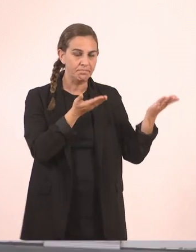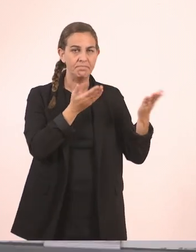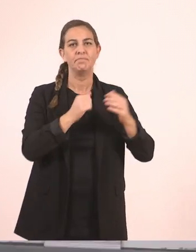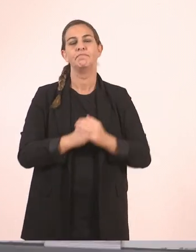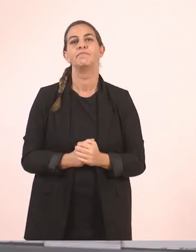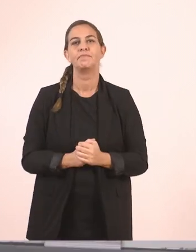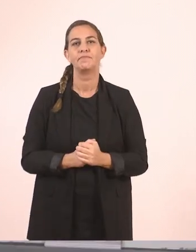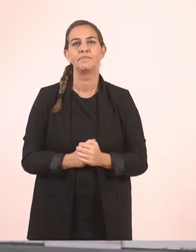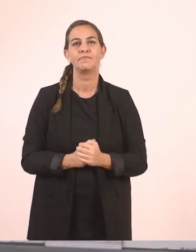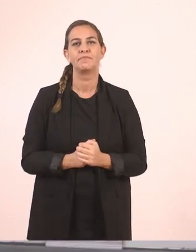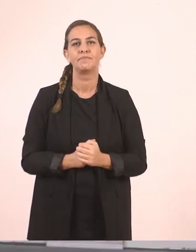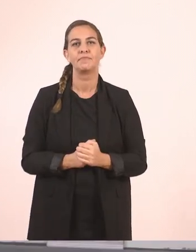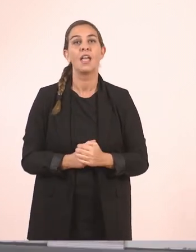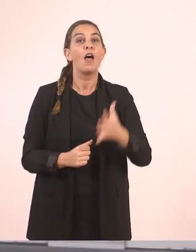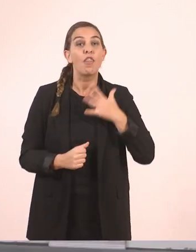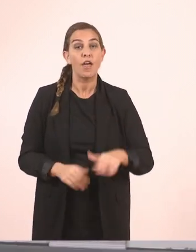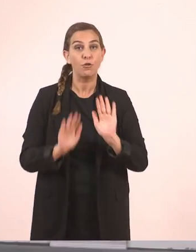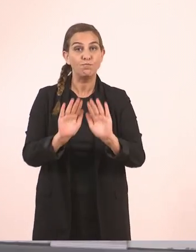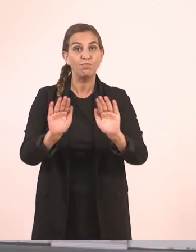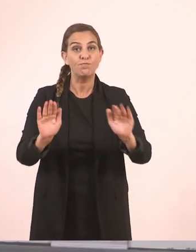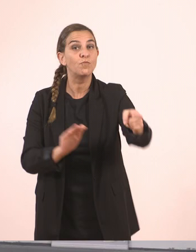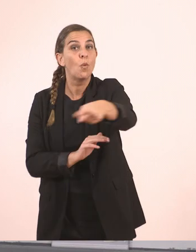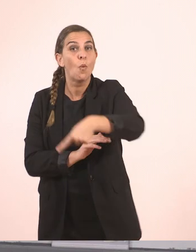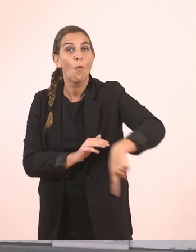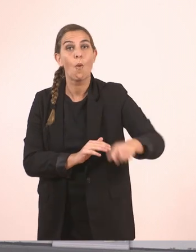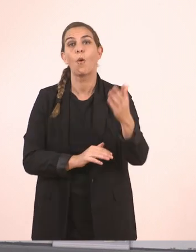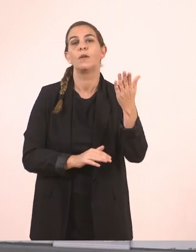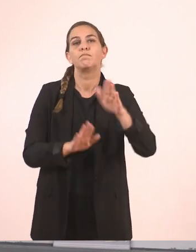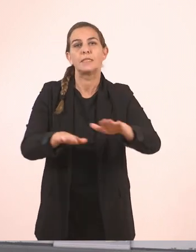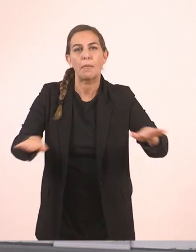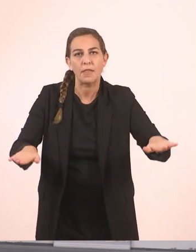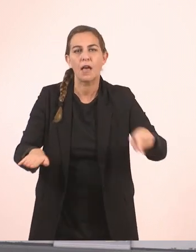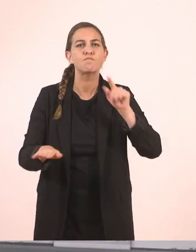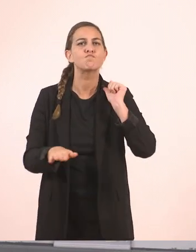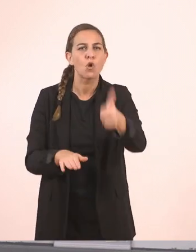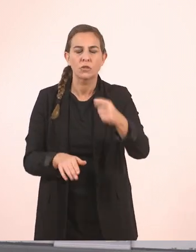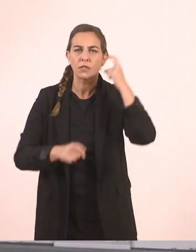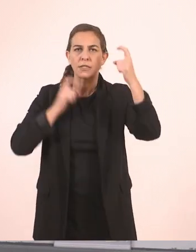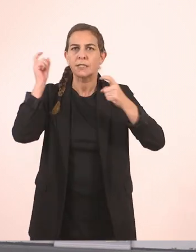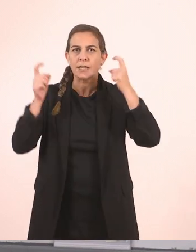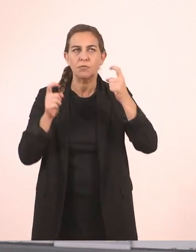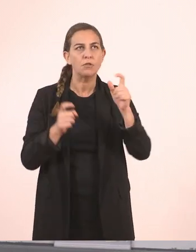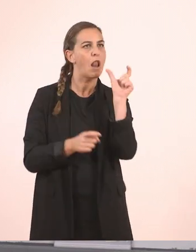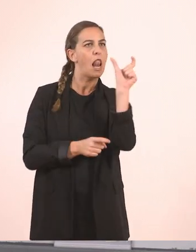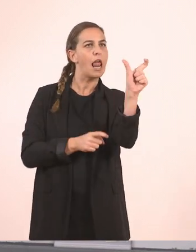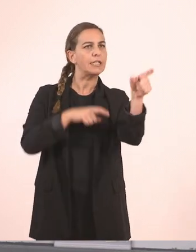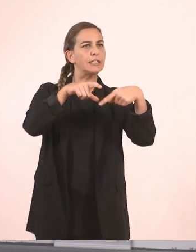και ζητάω από σας να σκεφτείτε τι σας φέρνει στο νου αυτή η λέξη, η λέξη "Χριστούγεννα".